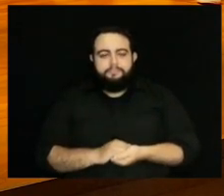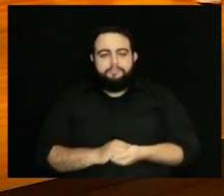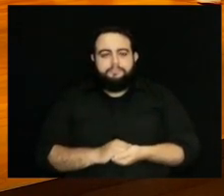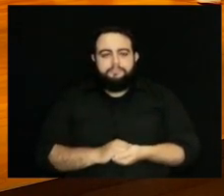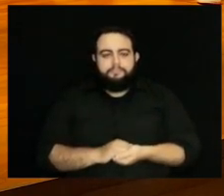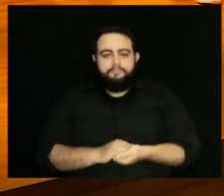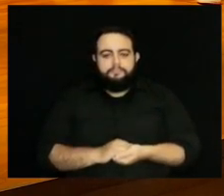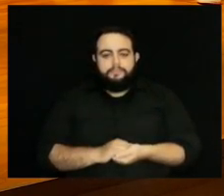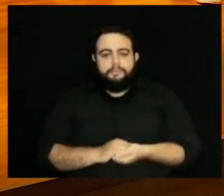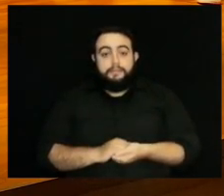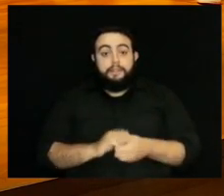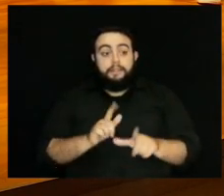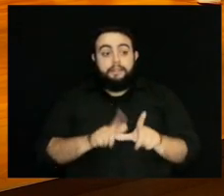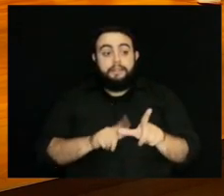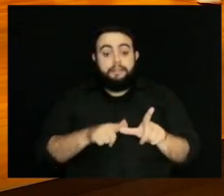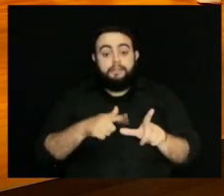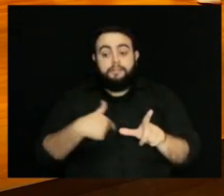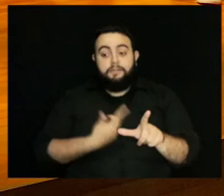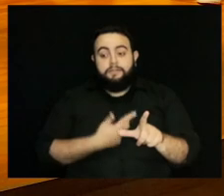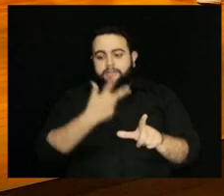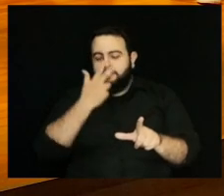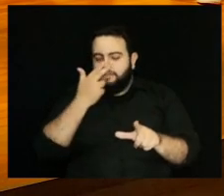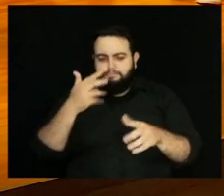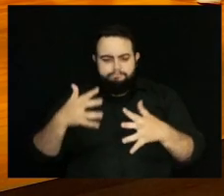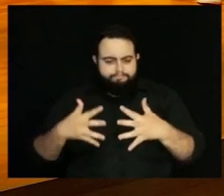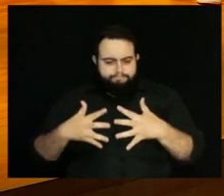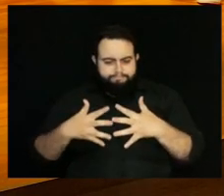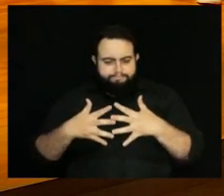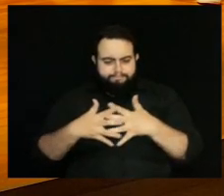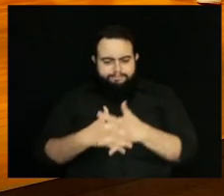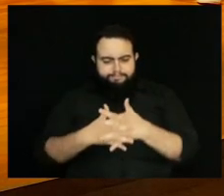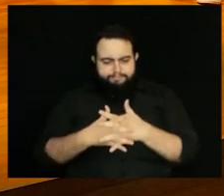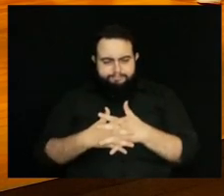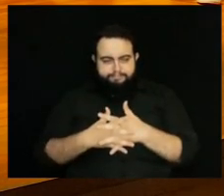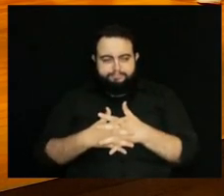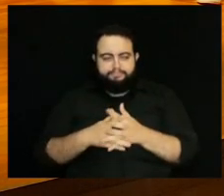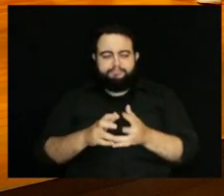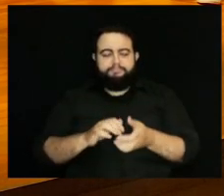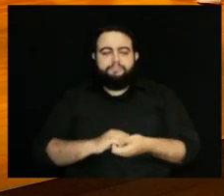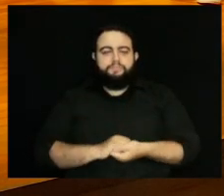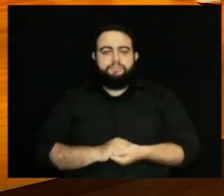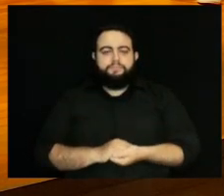pra gente capotar no meio vamos ver se a. gente não capota